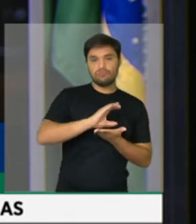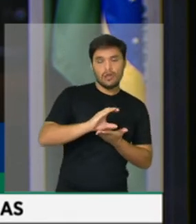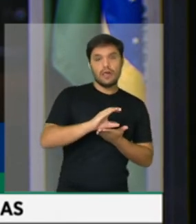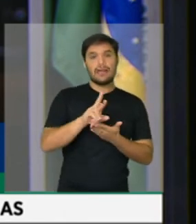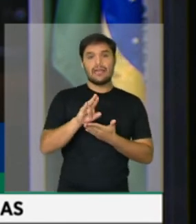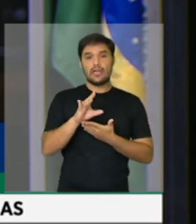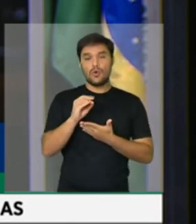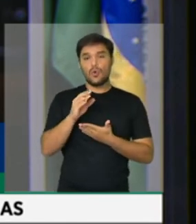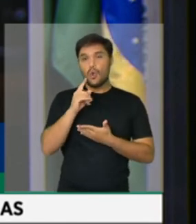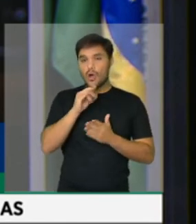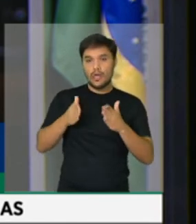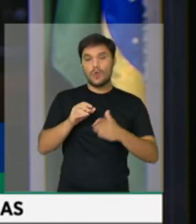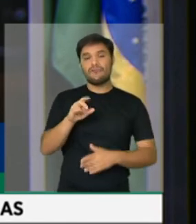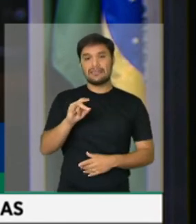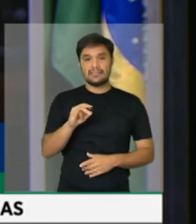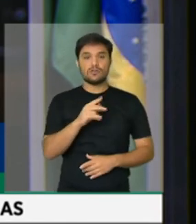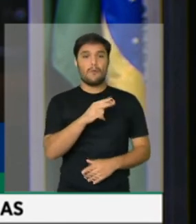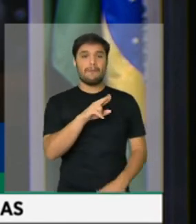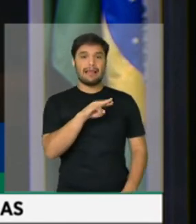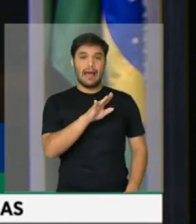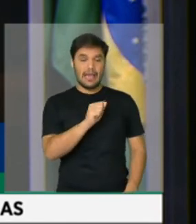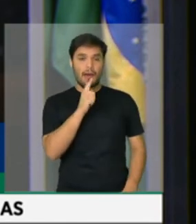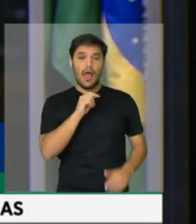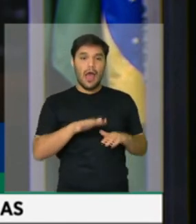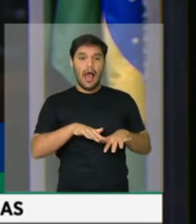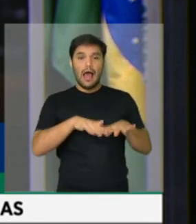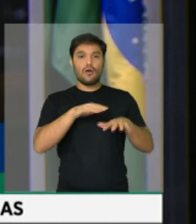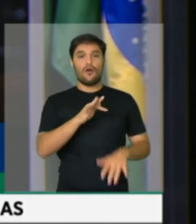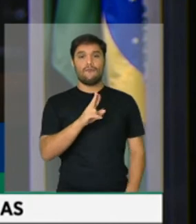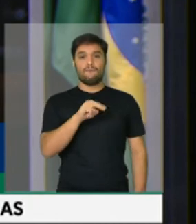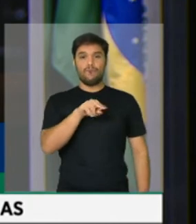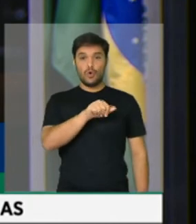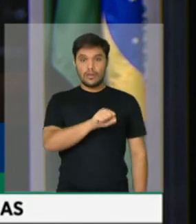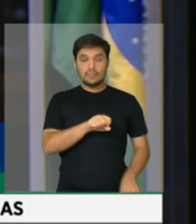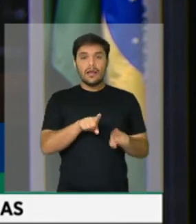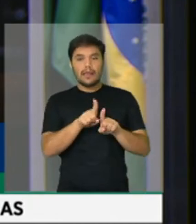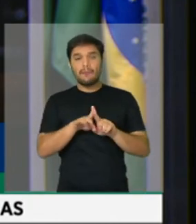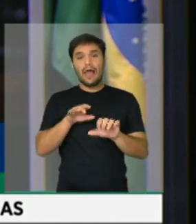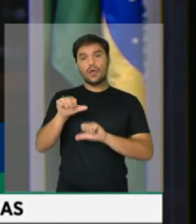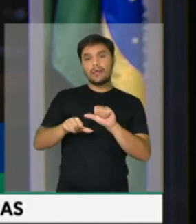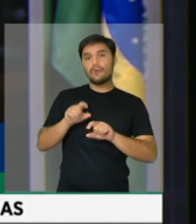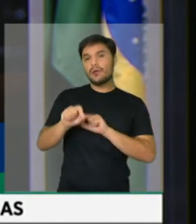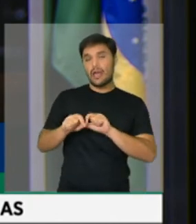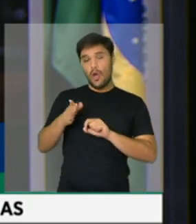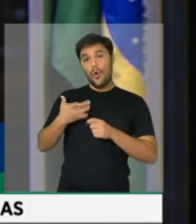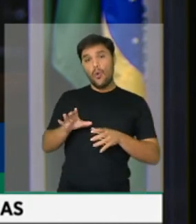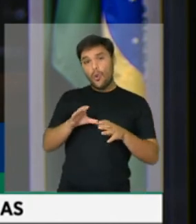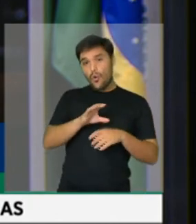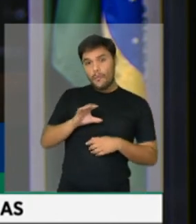CONTROLE E REGULAÇÃO PARA POSSIBILITAR PRESTAÇÃO DE CONTAS ADEQUADA DA EXECUÇÃO DESSES PROJETOS. QUANTO A COMPETÊNCIA PARA GESTÃO E DEFINIÇÃO DOS PROJETOS E